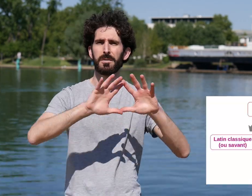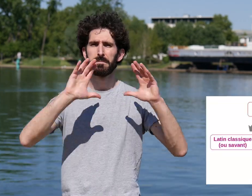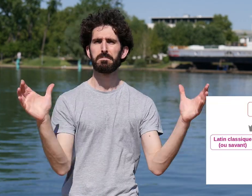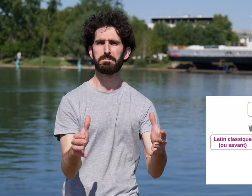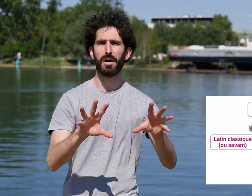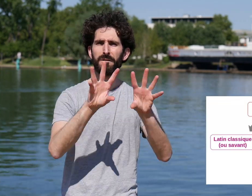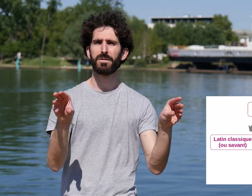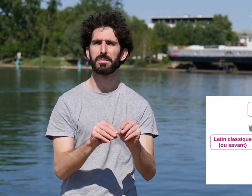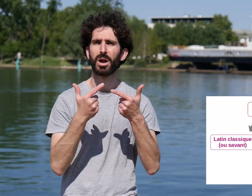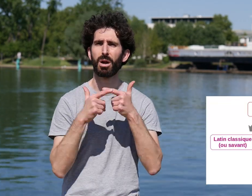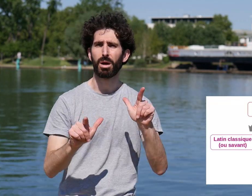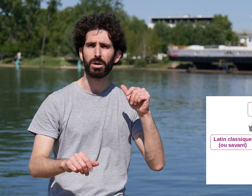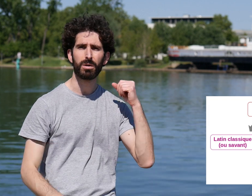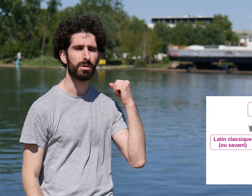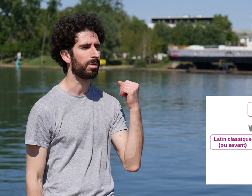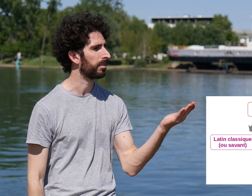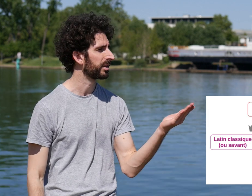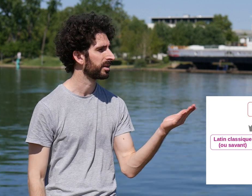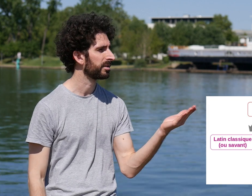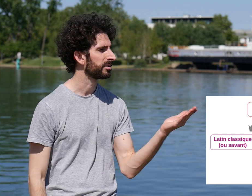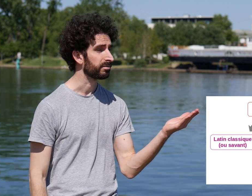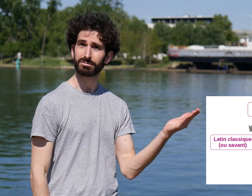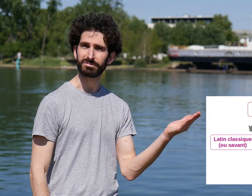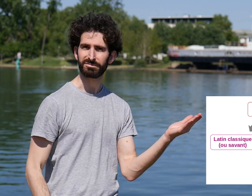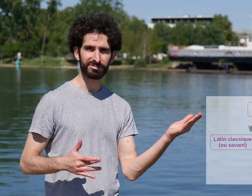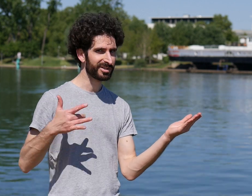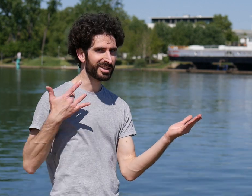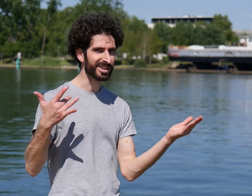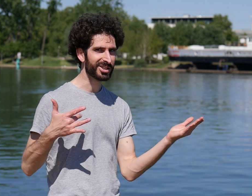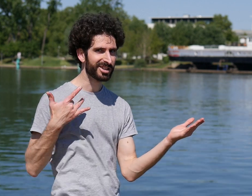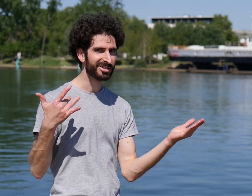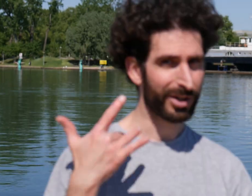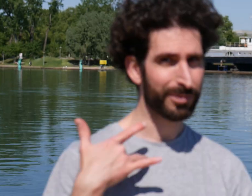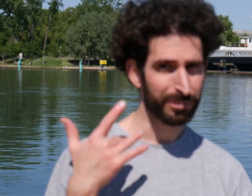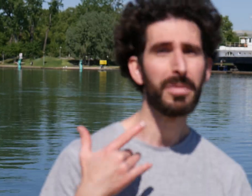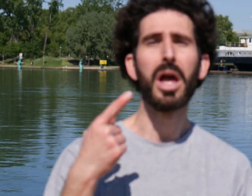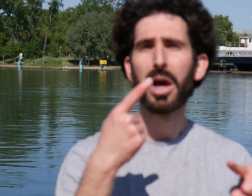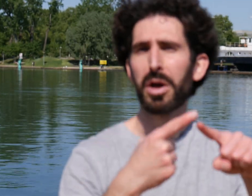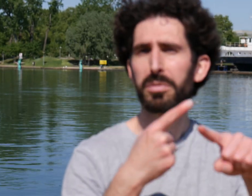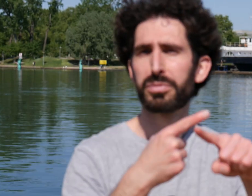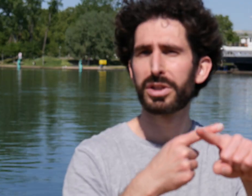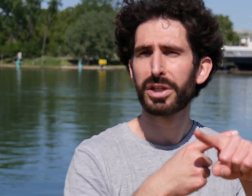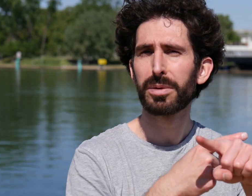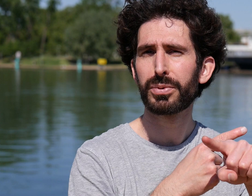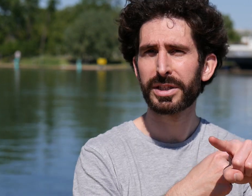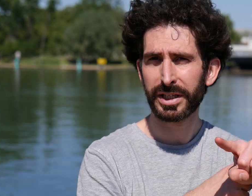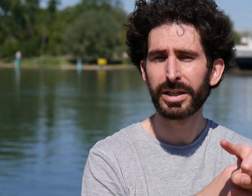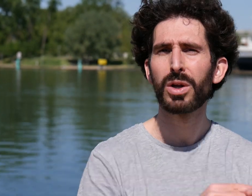Ils font partie de la famille des langues romanes. Intéressant non ? Petit à petit,